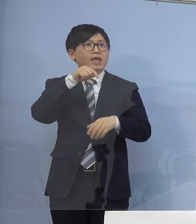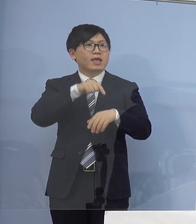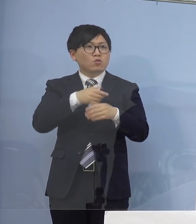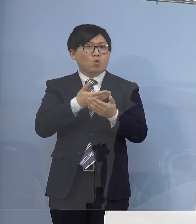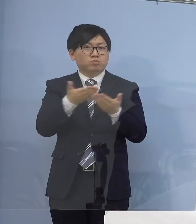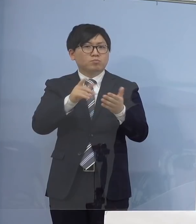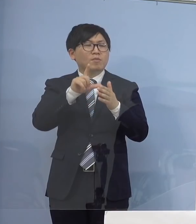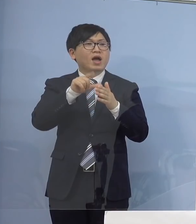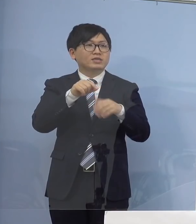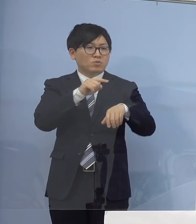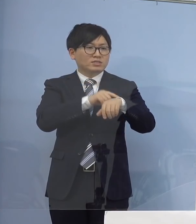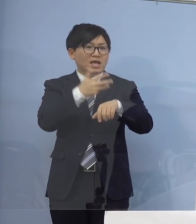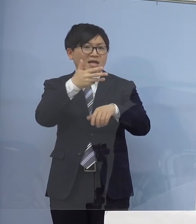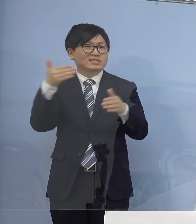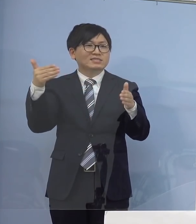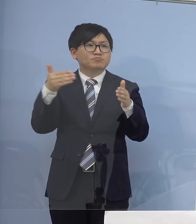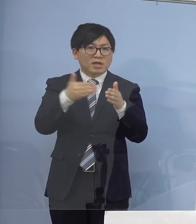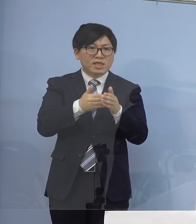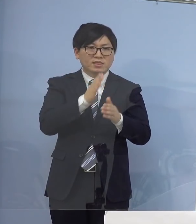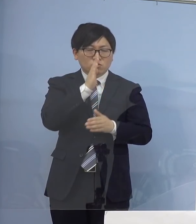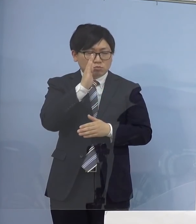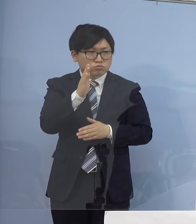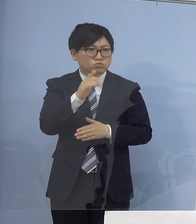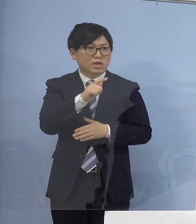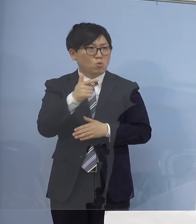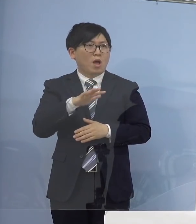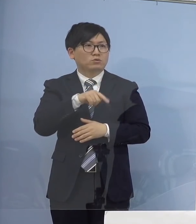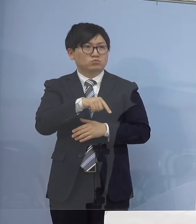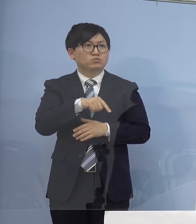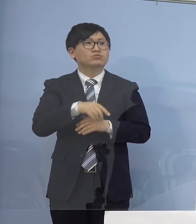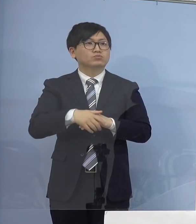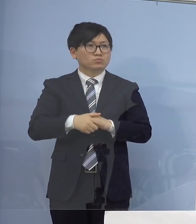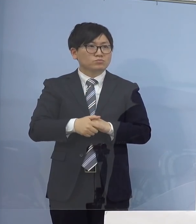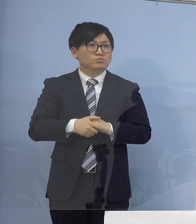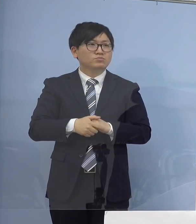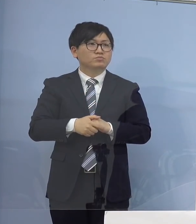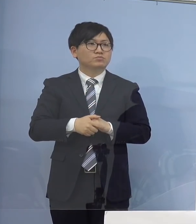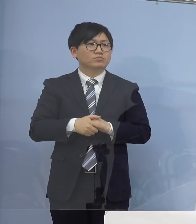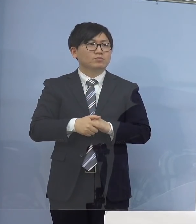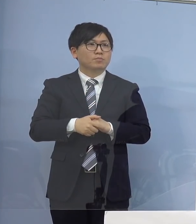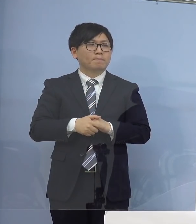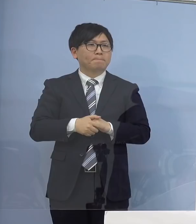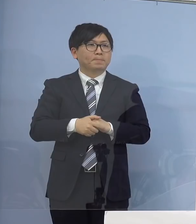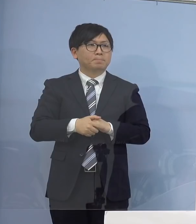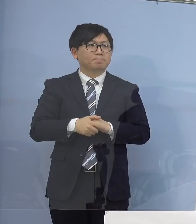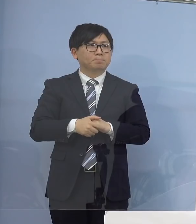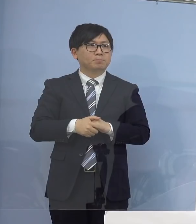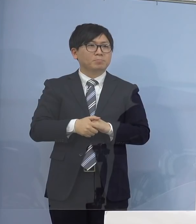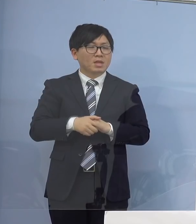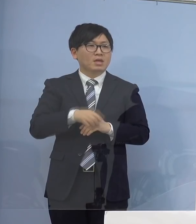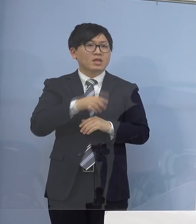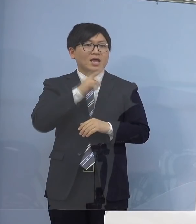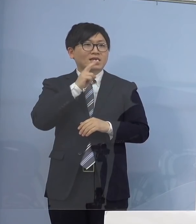こうしたことをお願いしているところでありますので やはりその一番の母体となる飲食の場